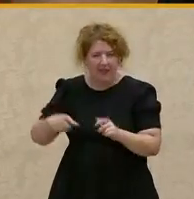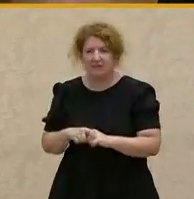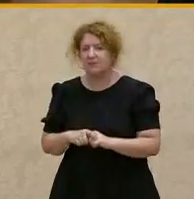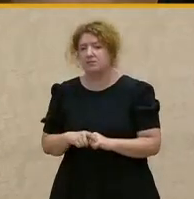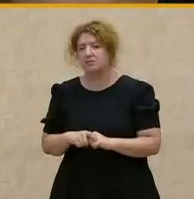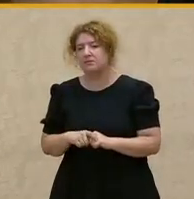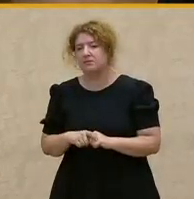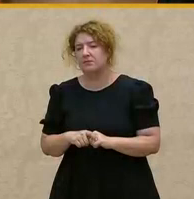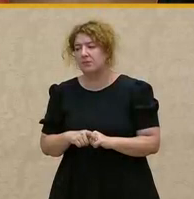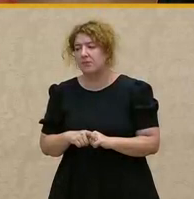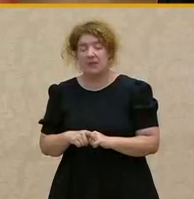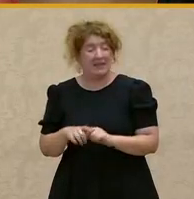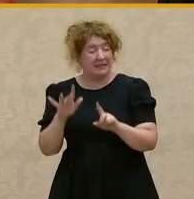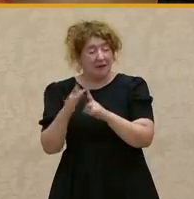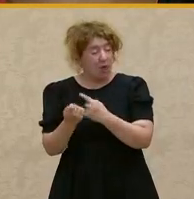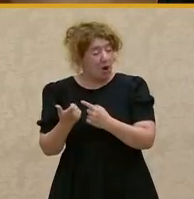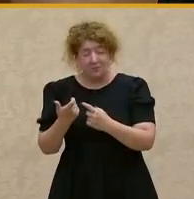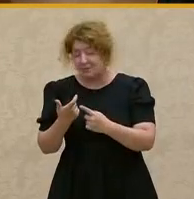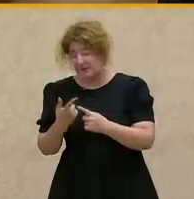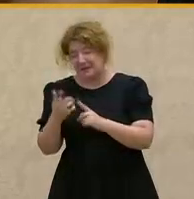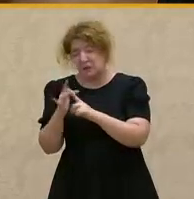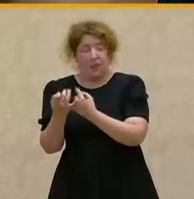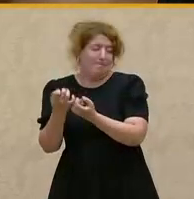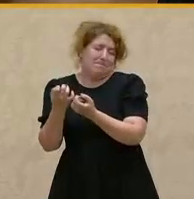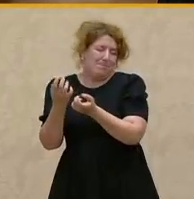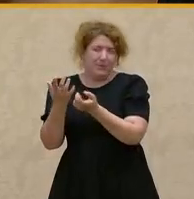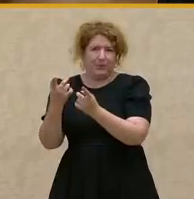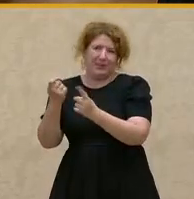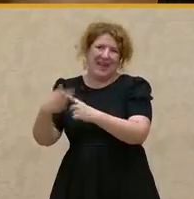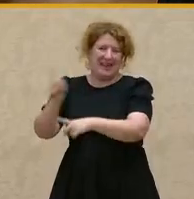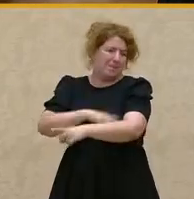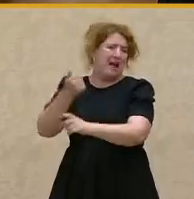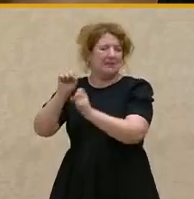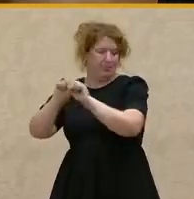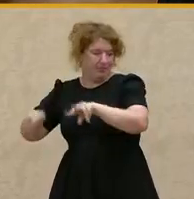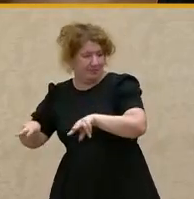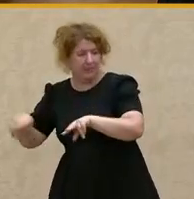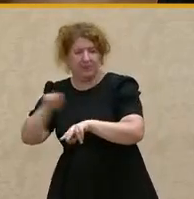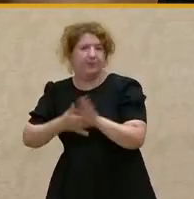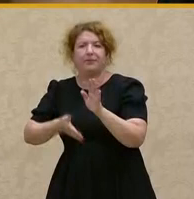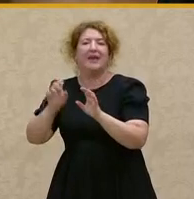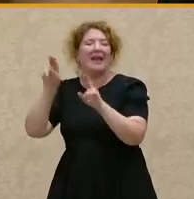En los casos más extremos, los del tipo 3, se les suele enviar a una residencia sin especializar